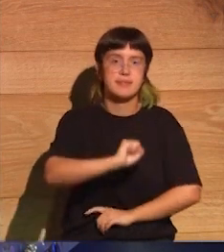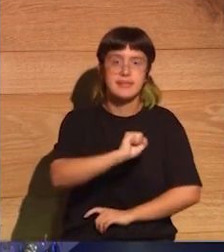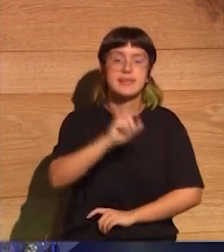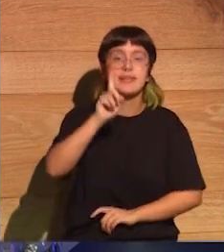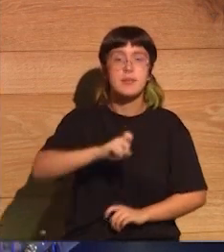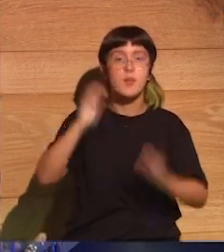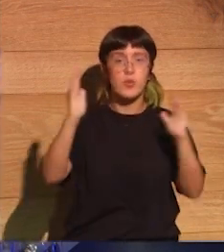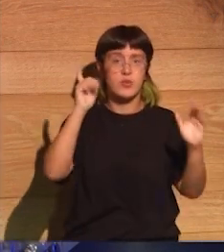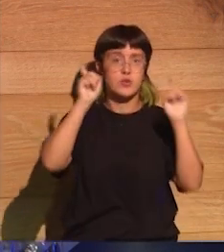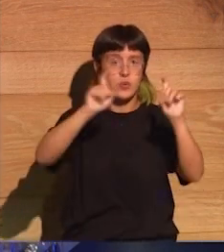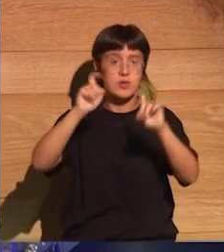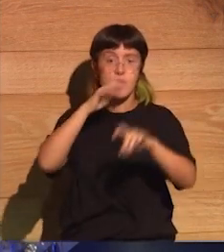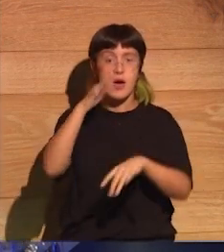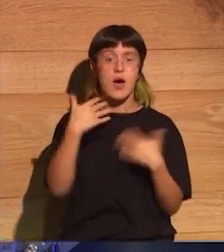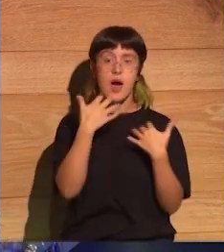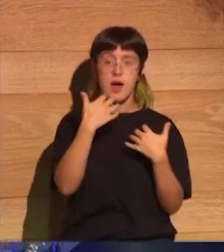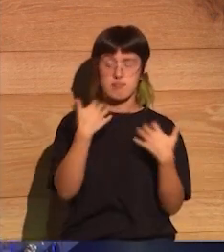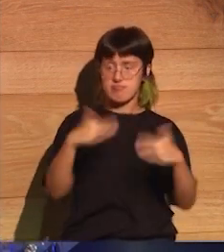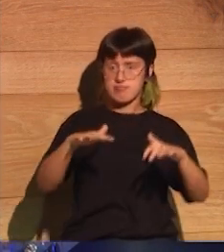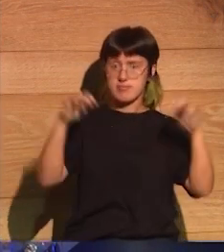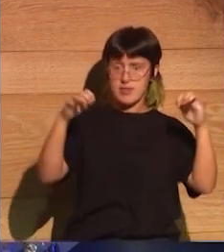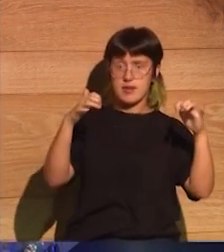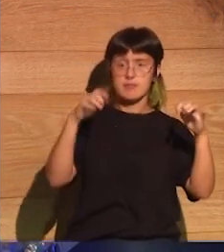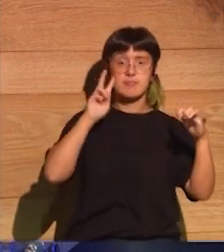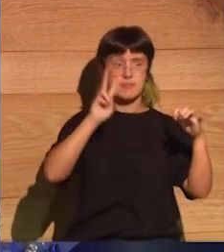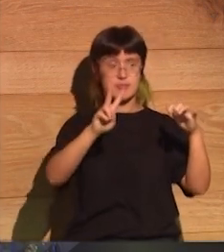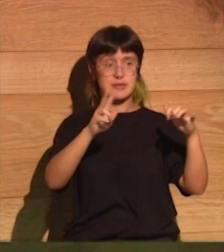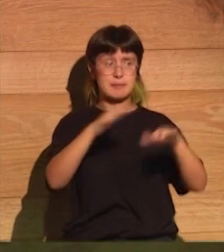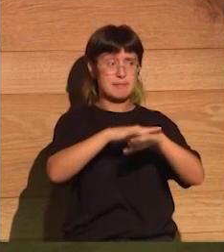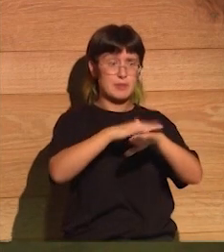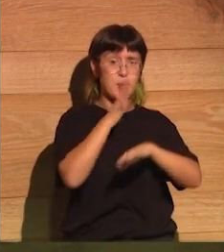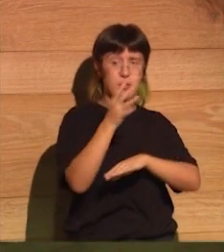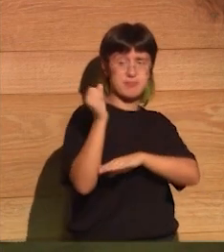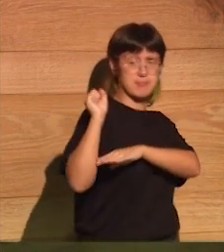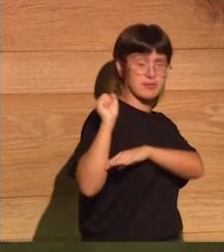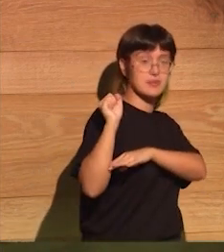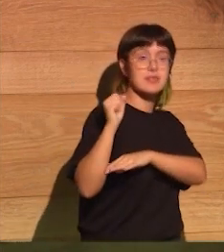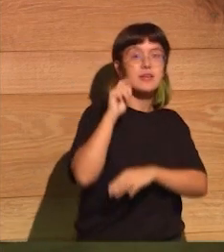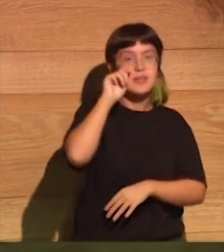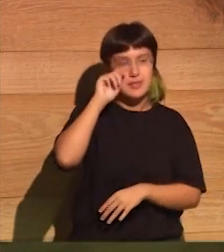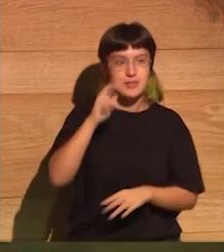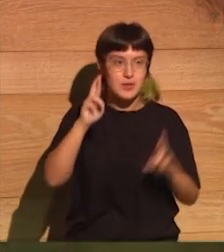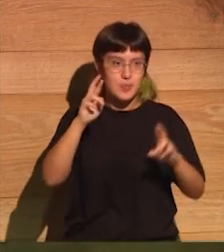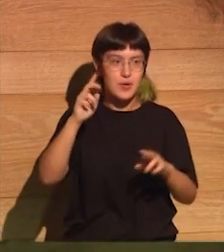Aquí tenemos a los jóvenes detrás y disculpas por daros la espalda, pero espero que podáis ver mi cara en las pantallas,